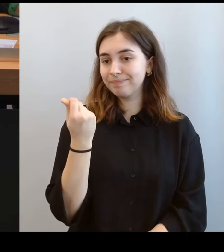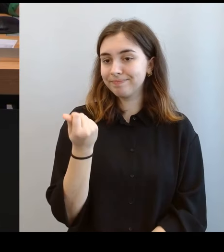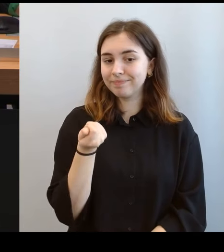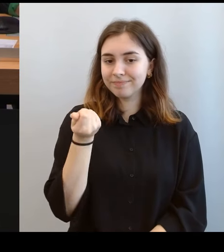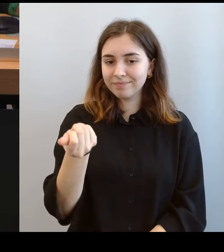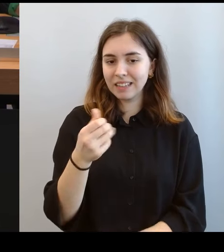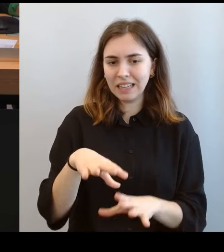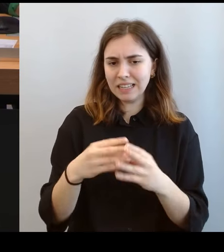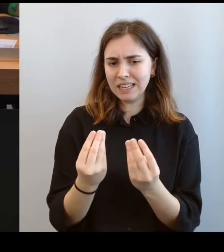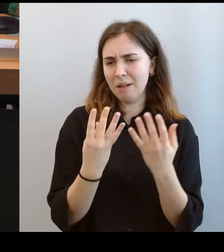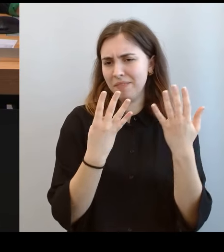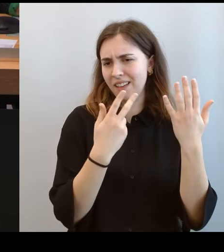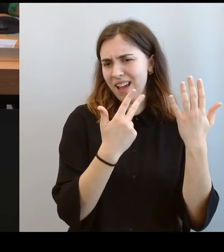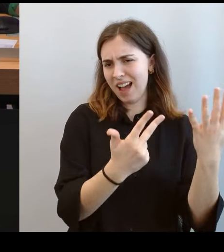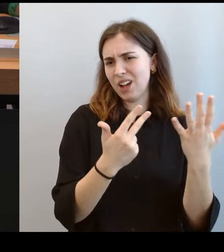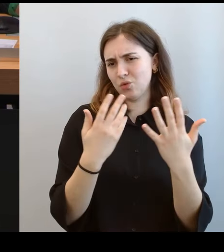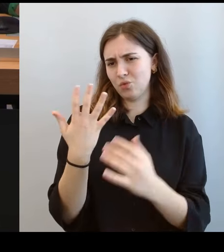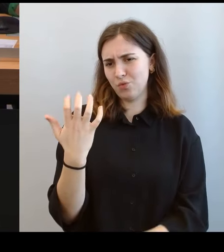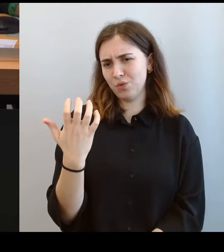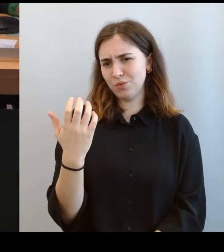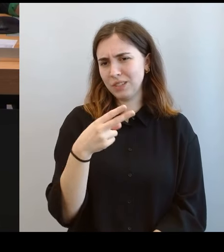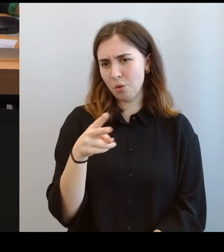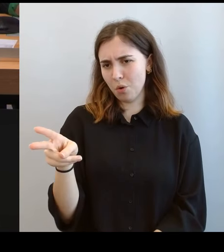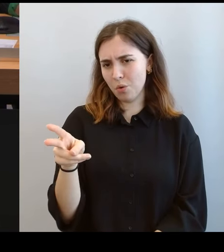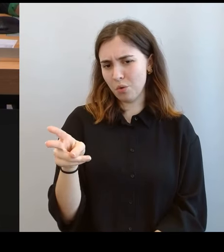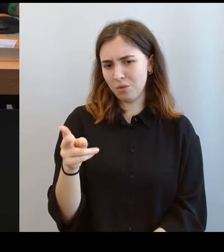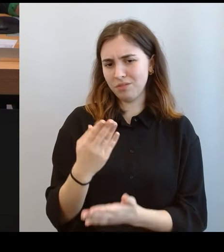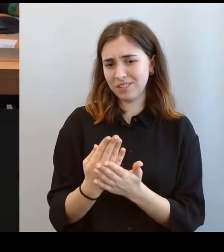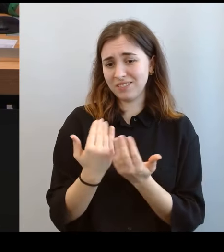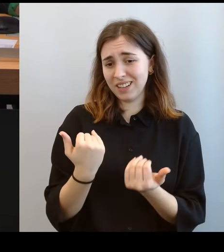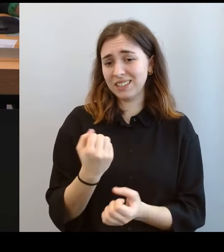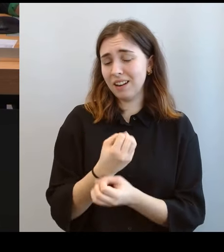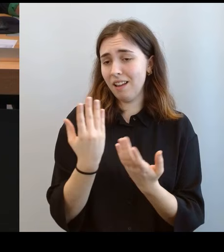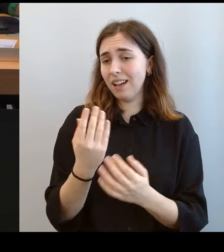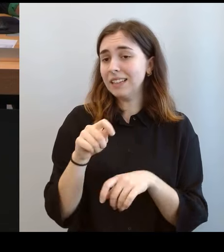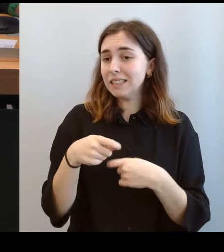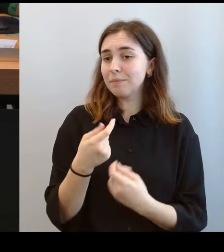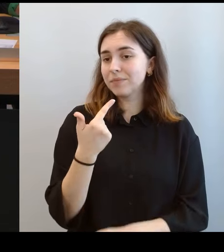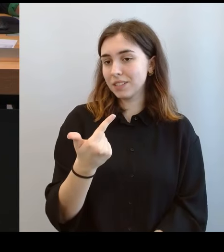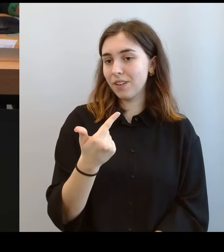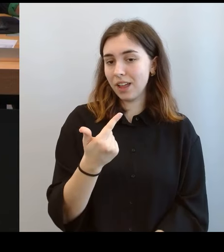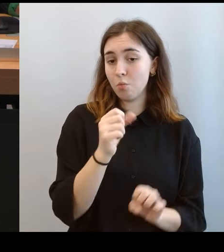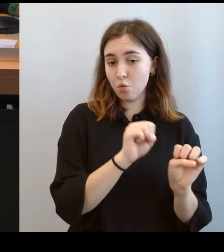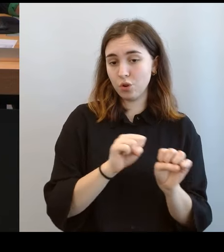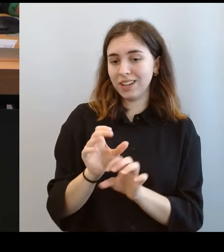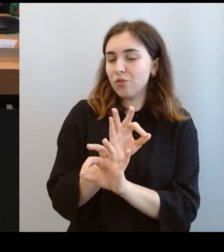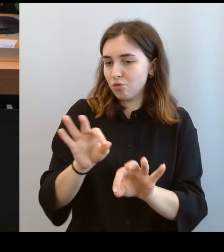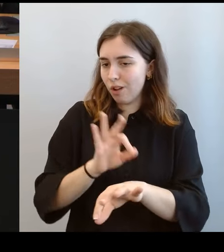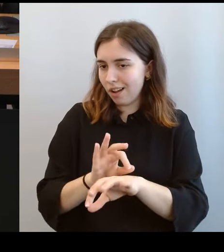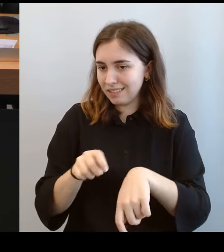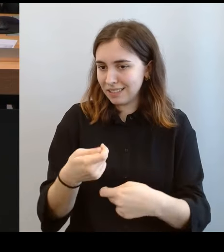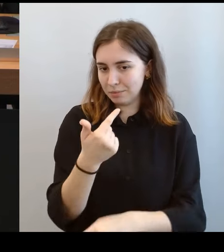jetzt genau zwei Möglichkeiten für die niedergelassenen Ärzte. Entweder findet eine Massenabfertigung zulasten